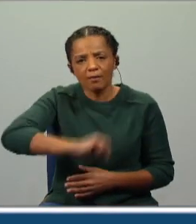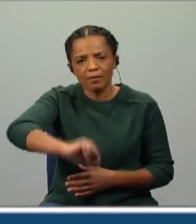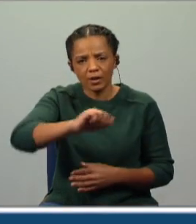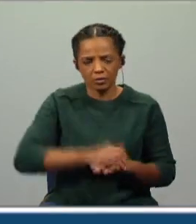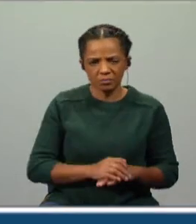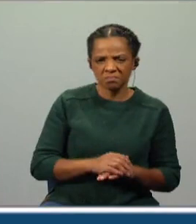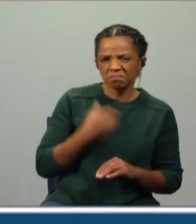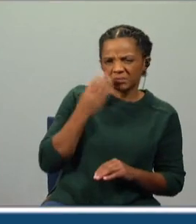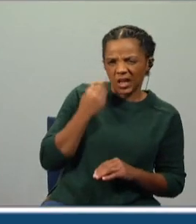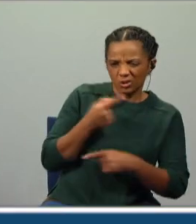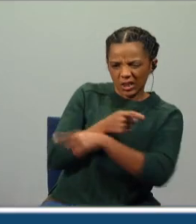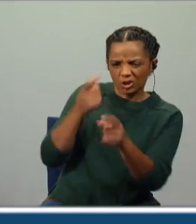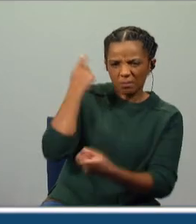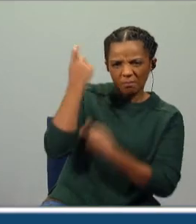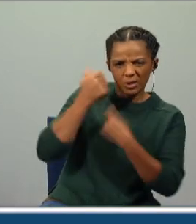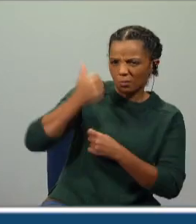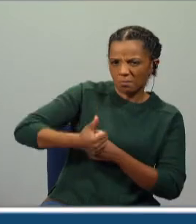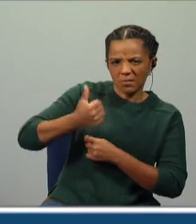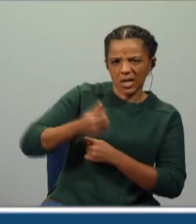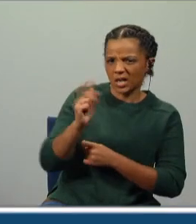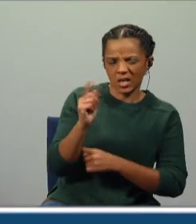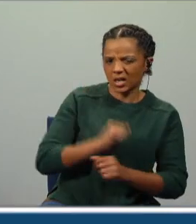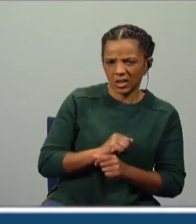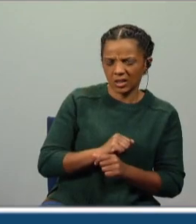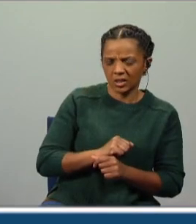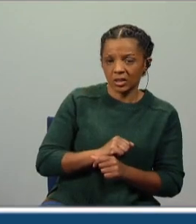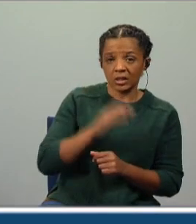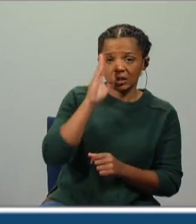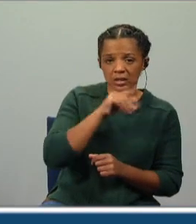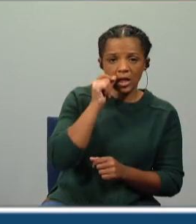Mas eu acho que eles não estão a pensar muito bem se não é ele quem é que